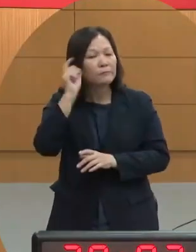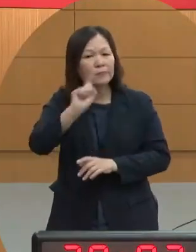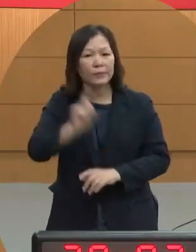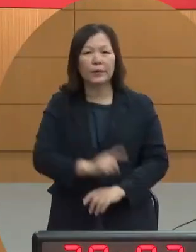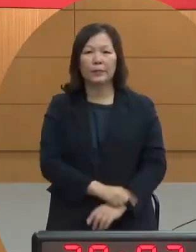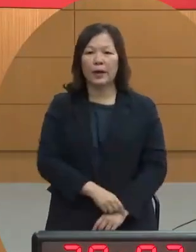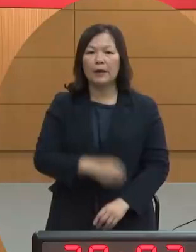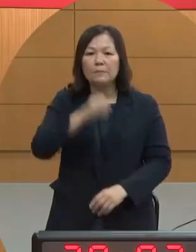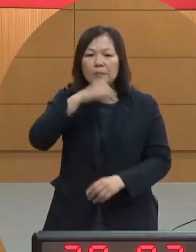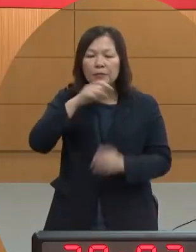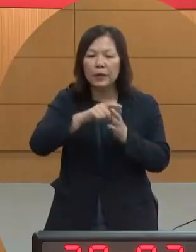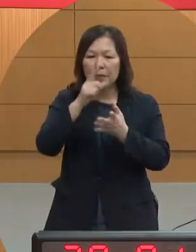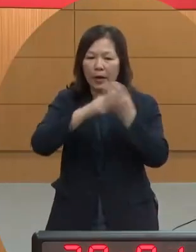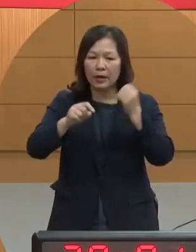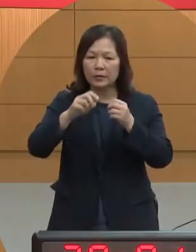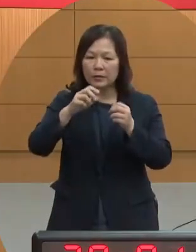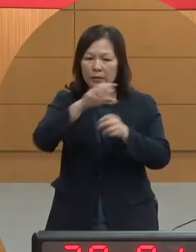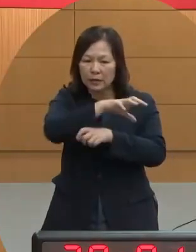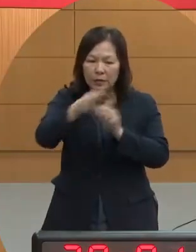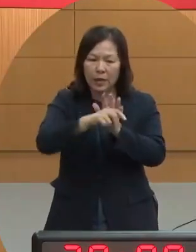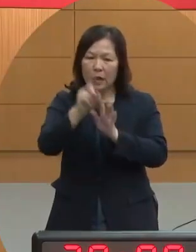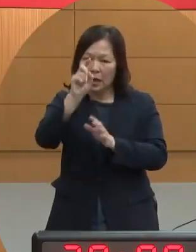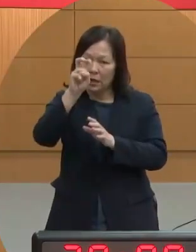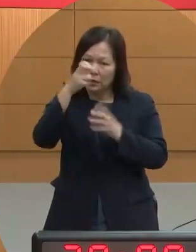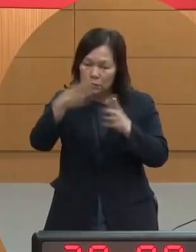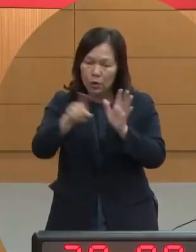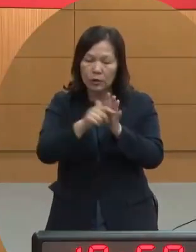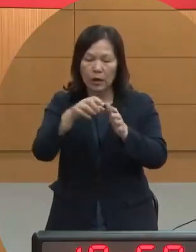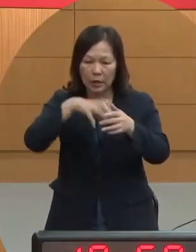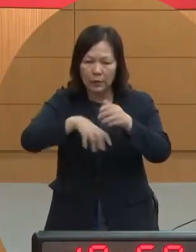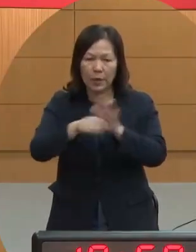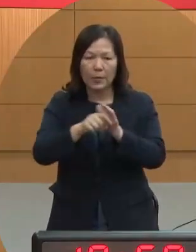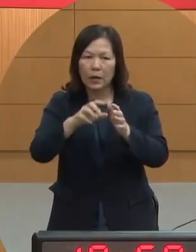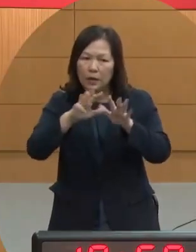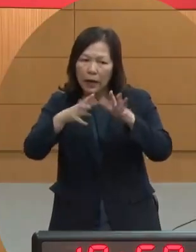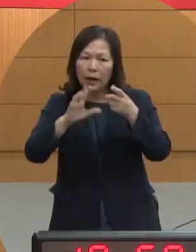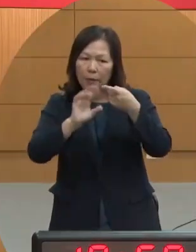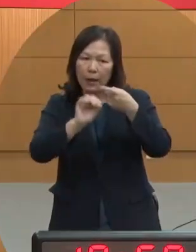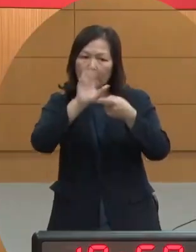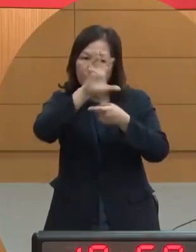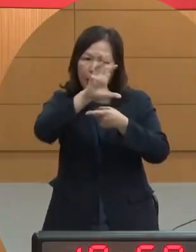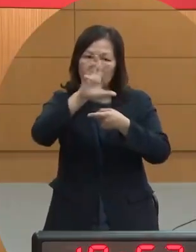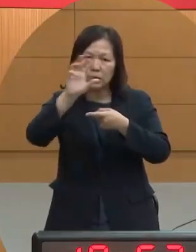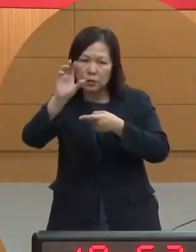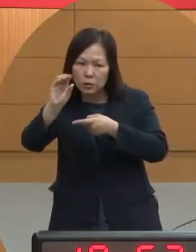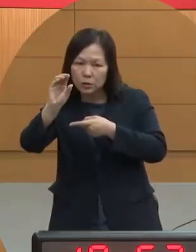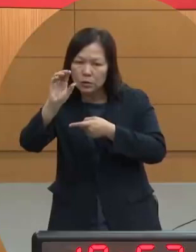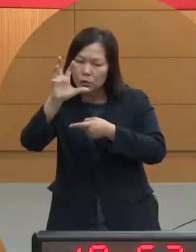屏東20幾個鄉鎮 裡面 幾乎有八九成 都有鄉鎮首長 民代